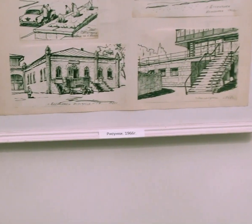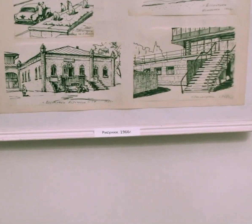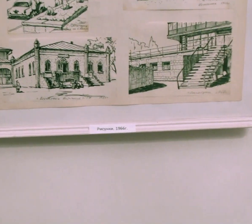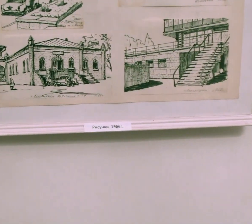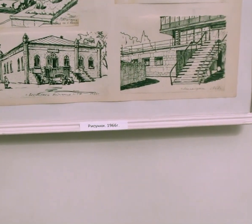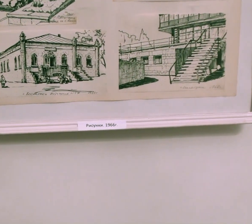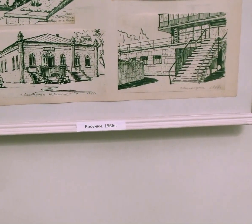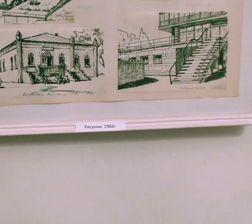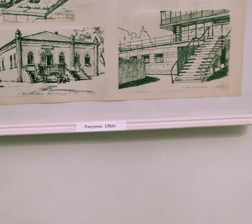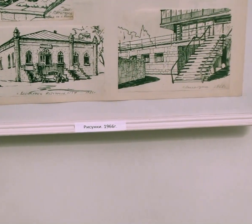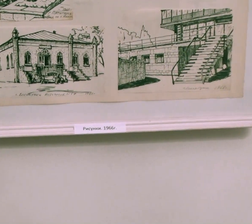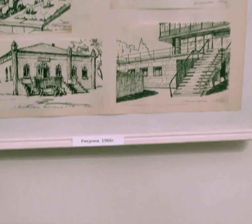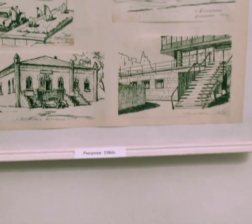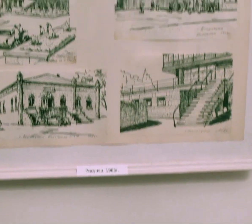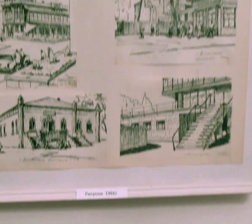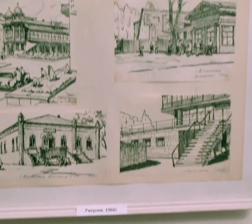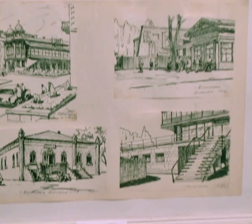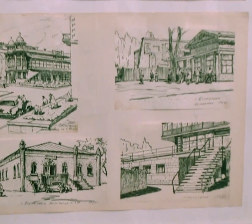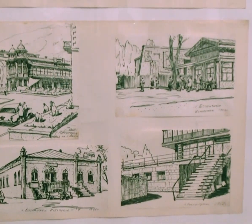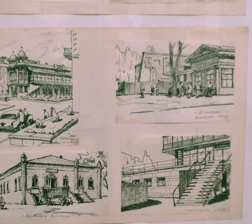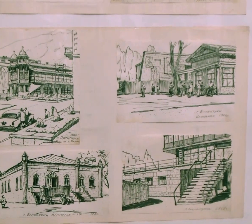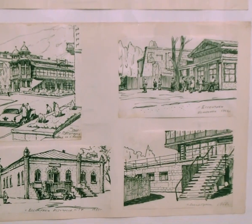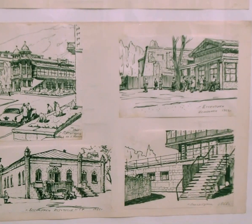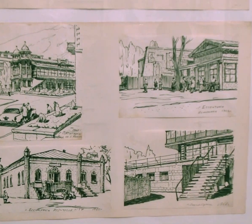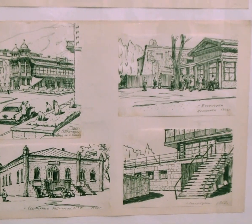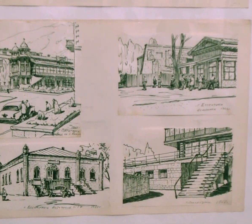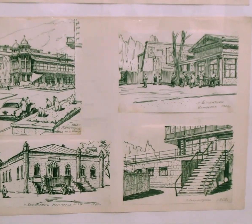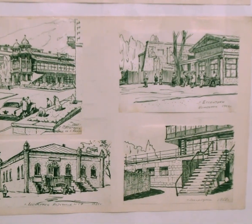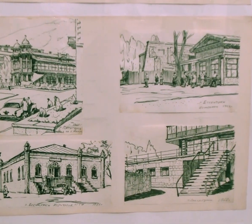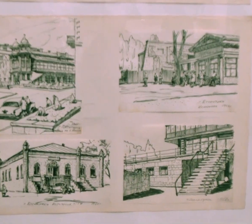но и людей, автомобили, жизнь города